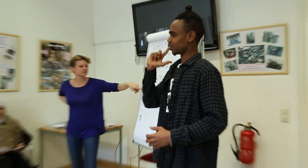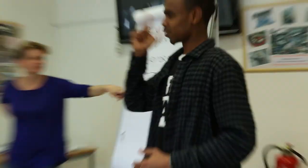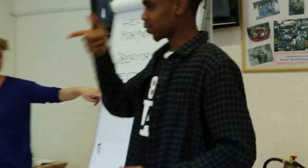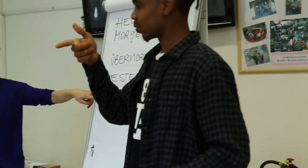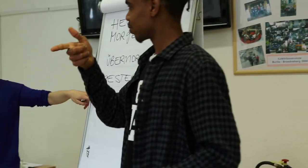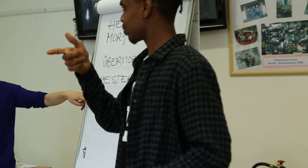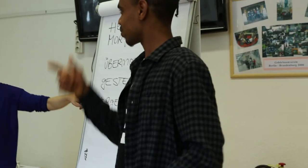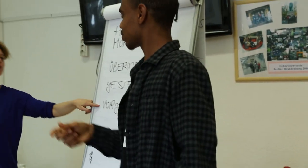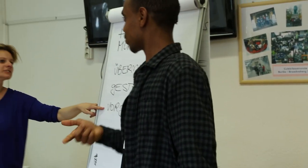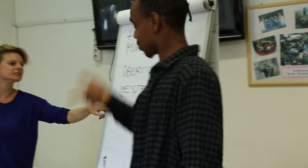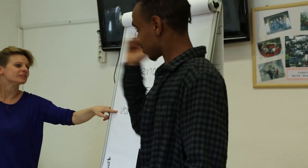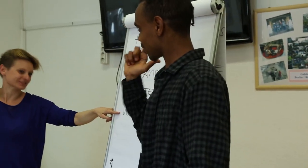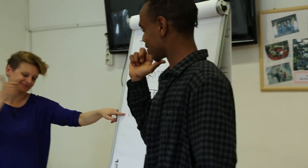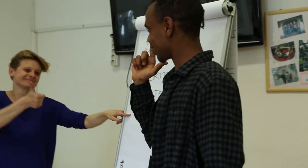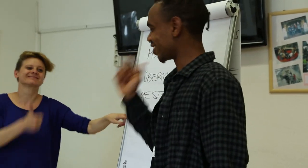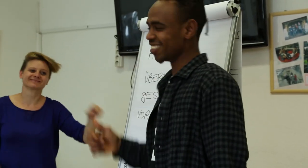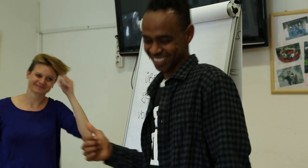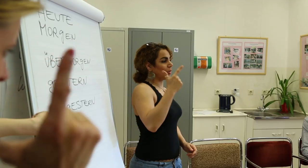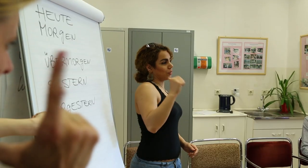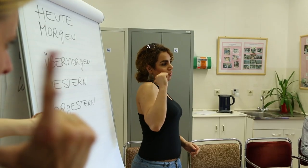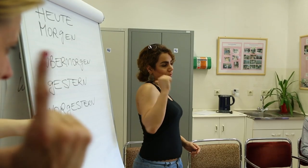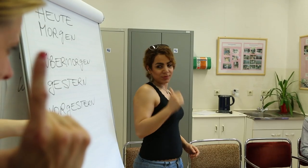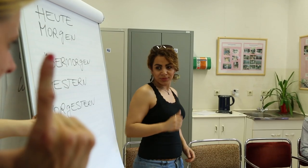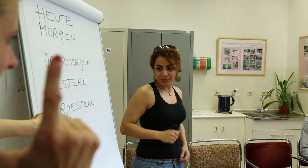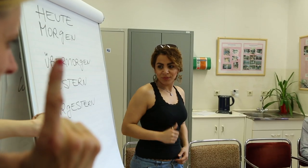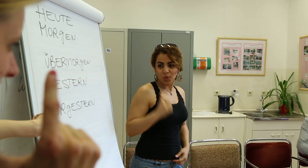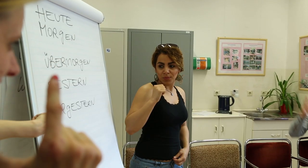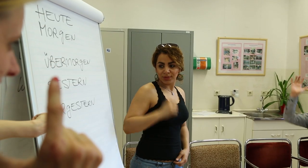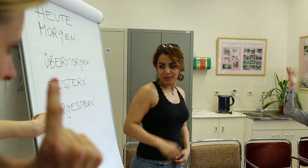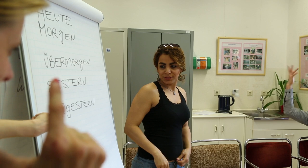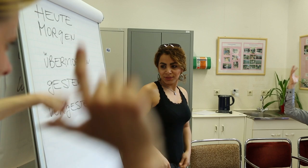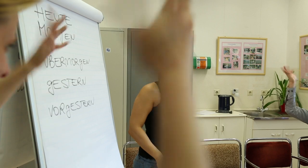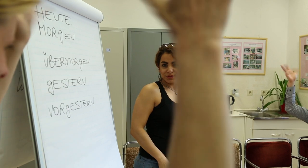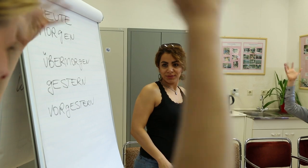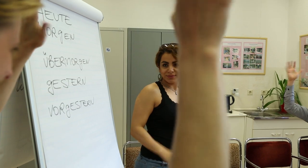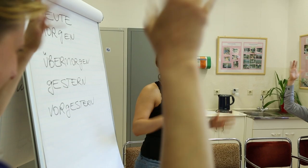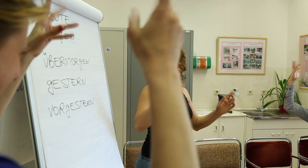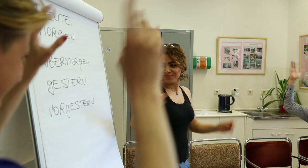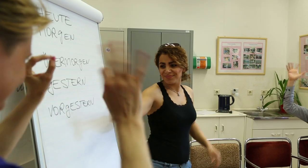gestern, vorgestern